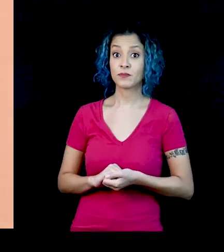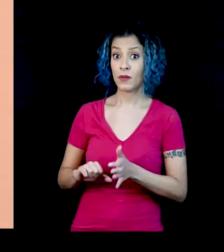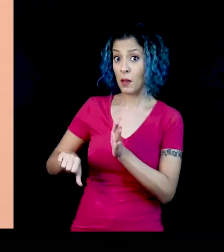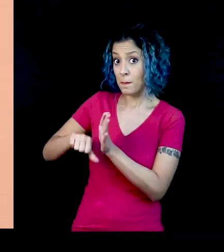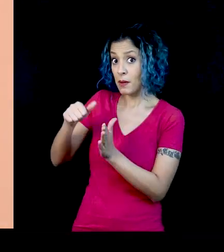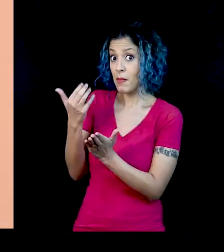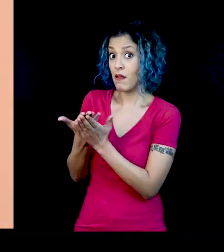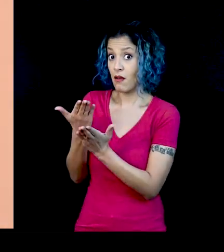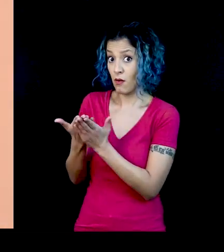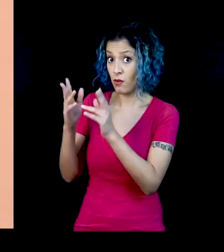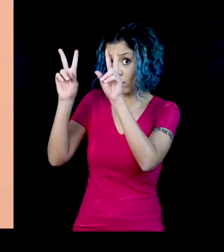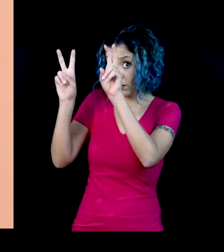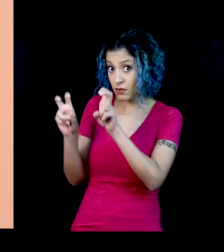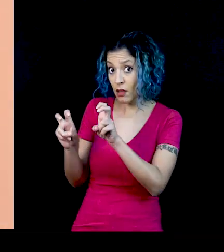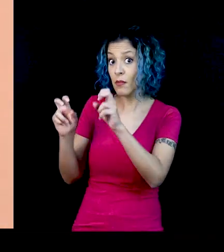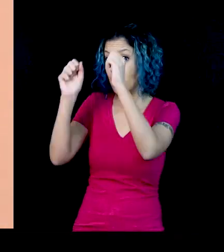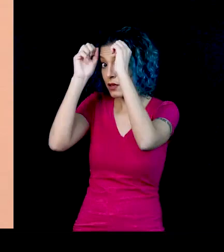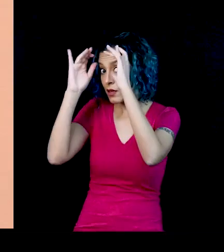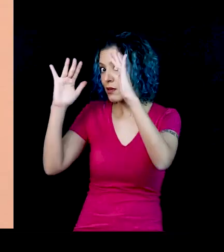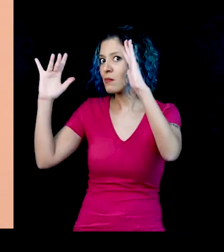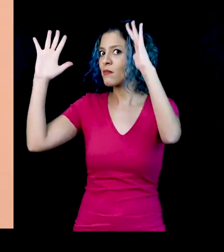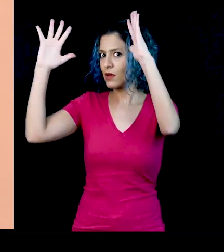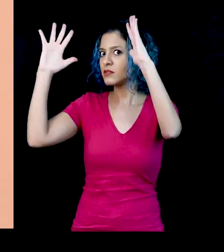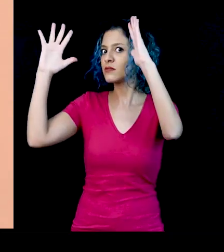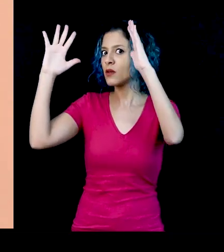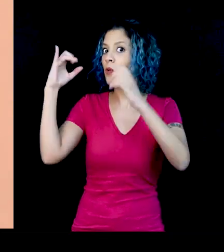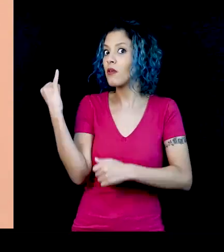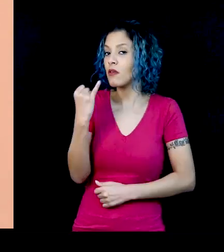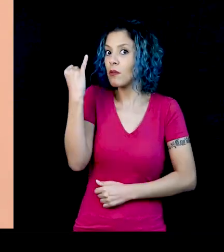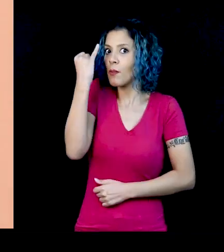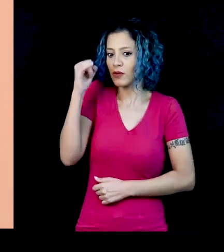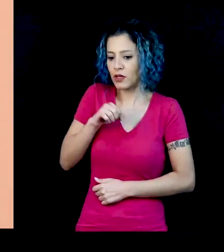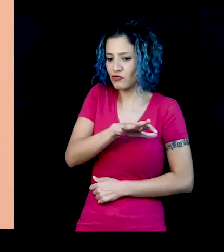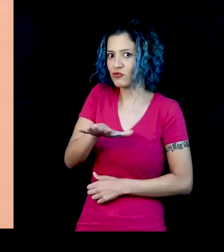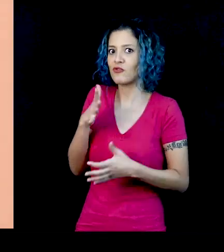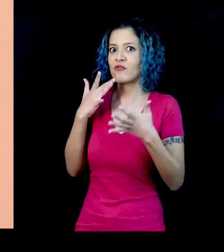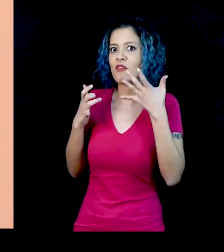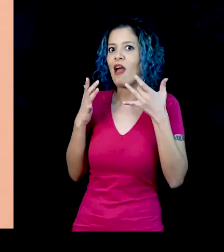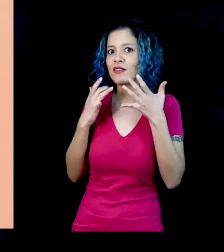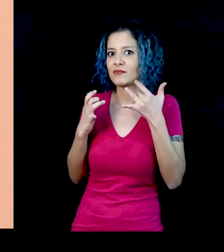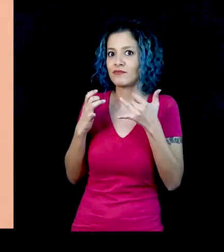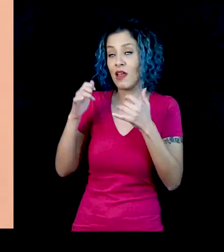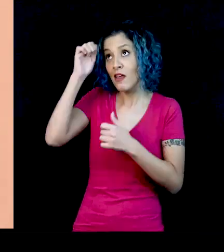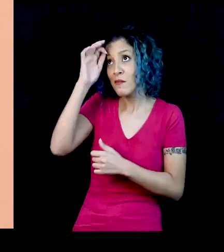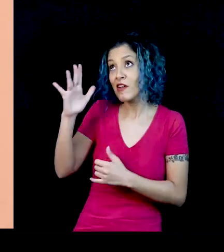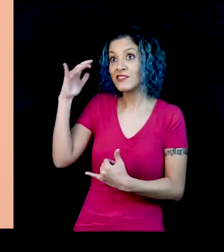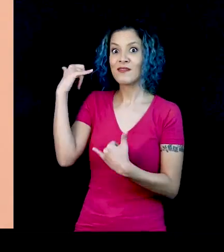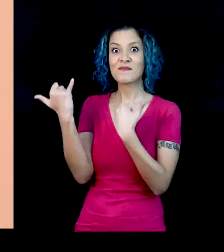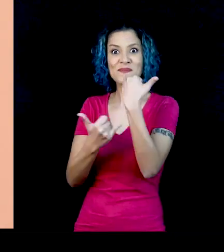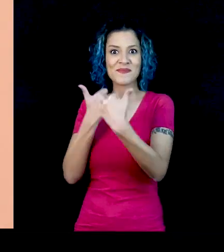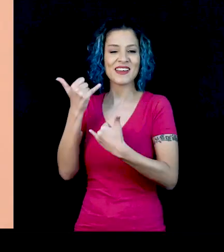que é uma parte muito importante do universo teatral para a gente brincar de fazer teatro.